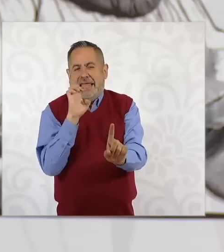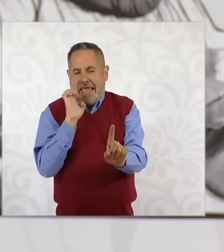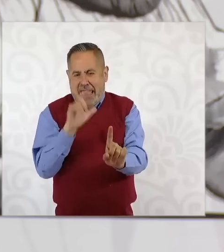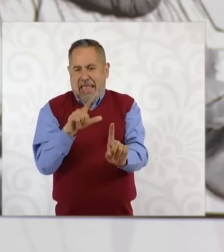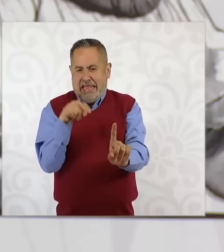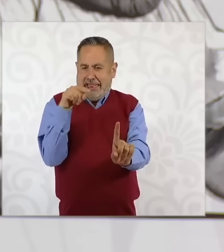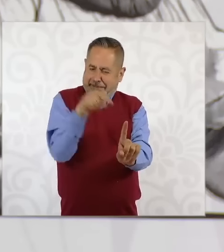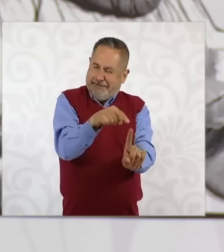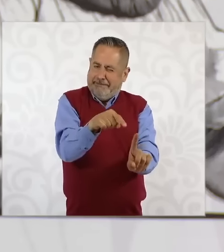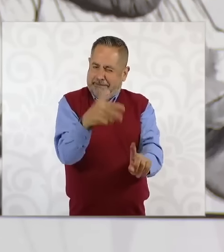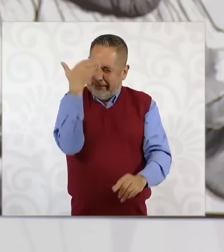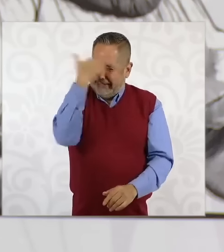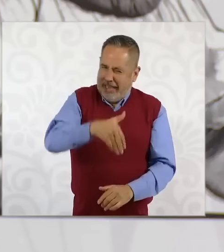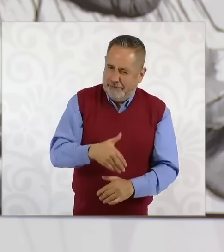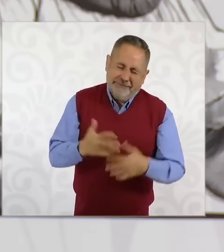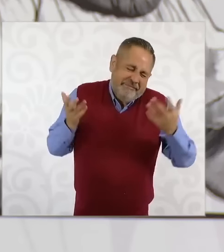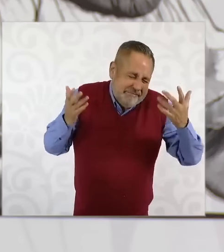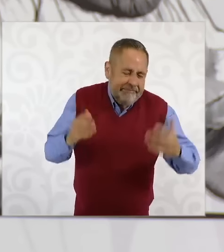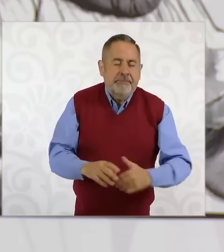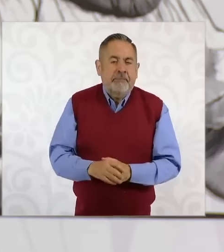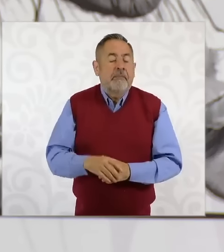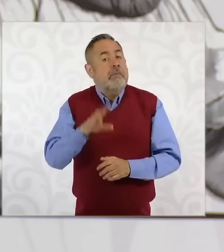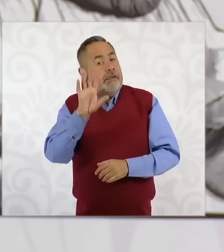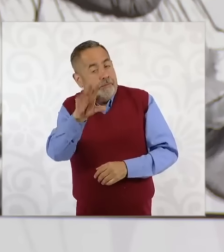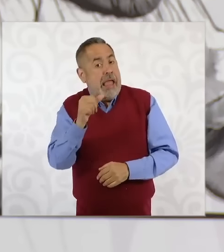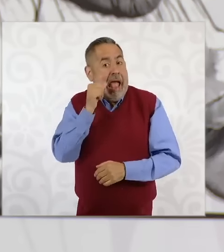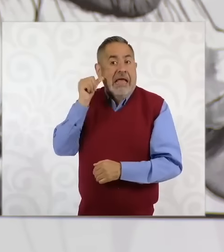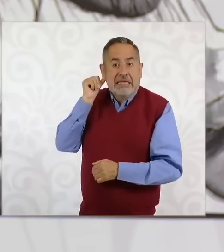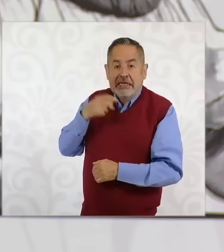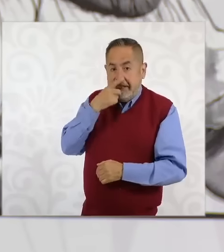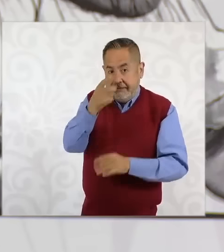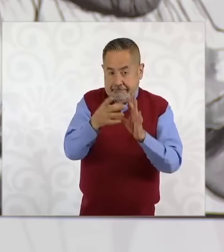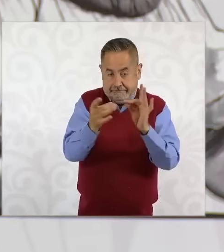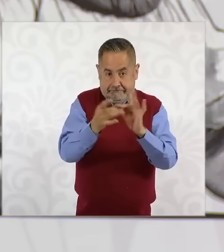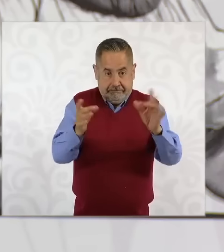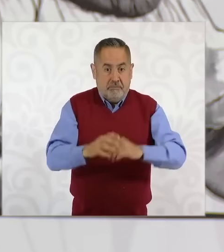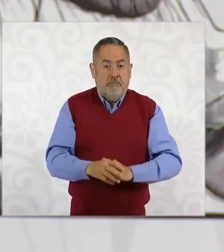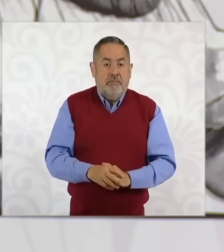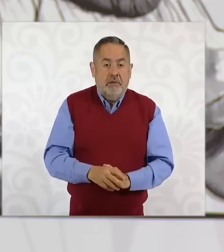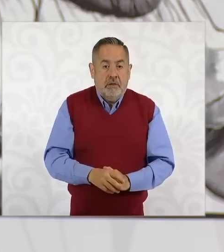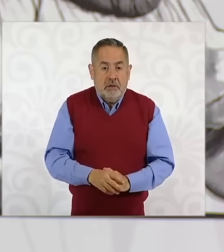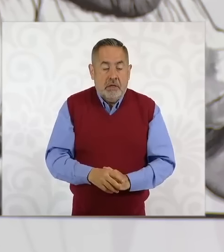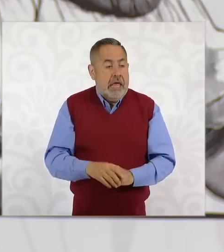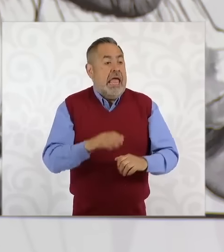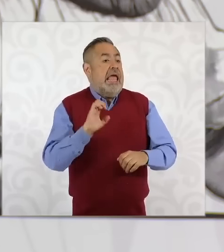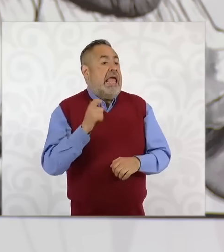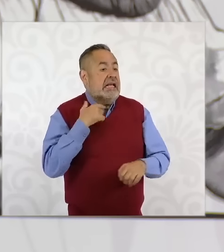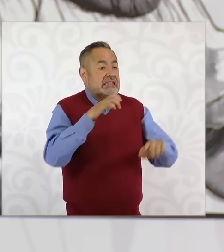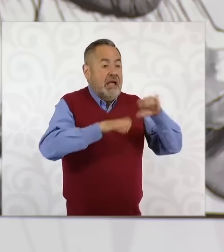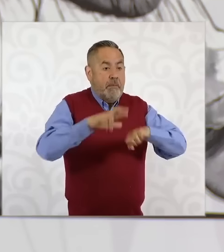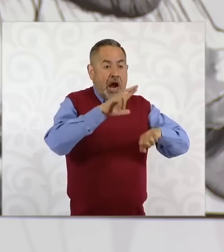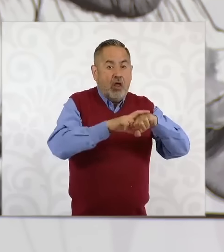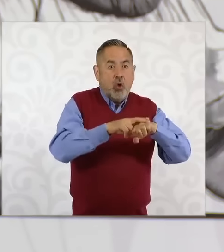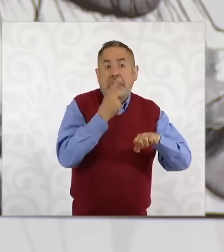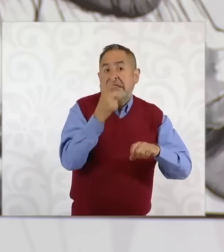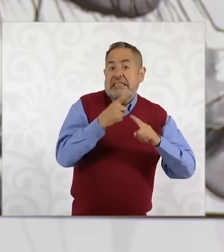porque nosotros ayer dijimos, aunque eh el exembajador plantea otra cosa, que